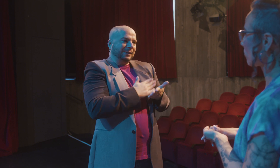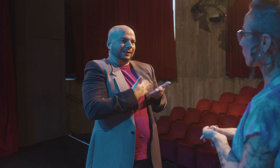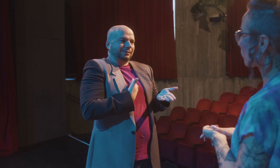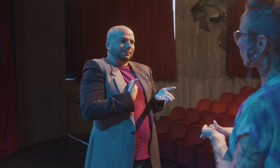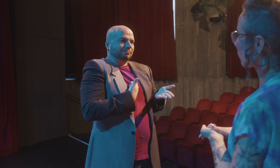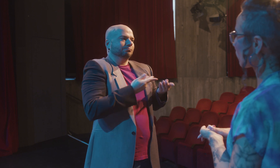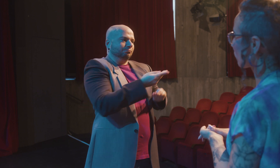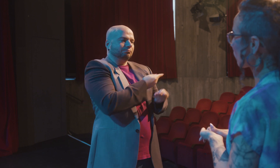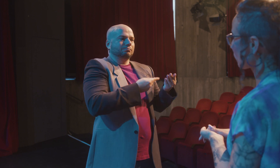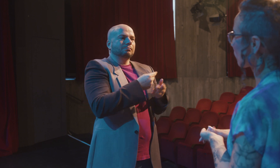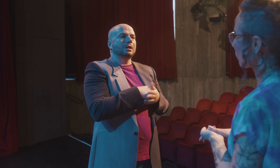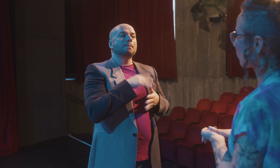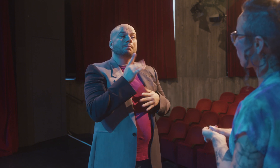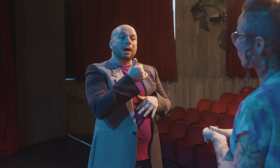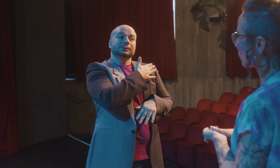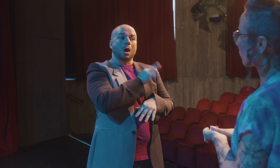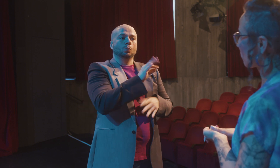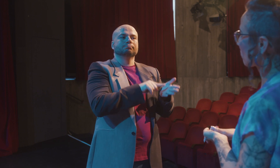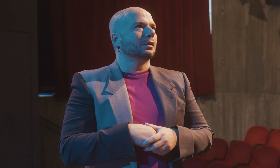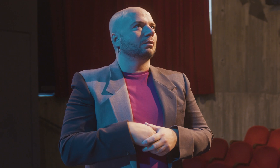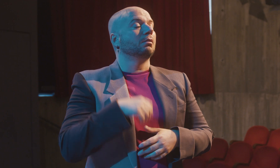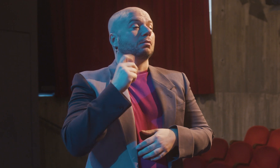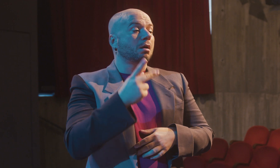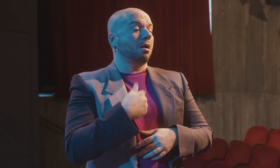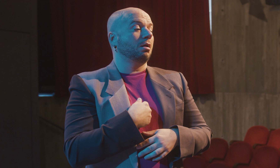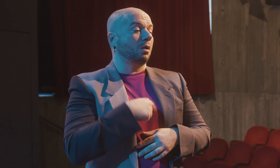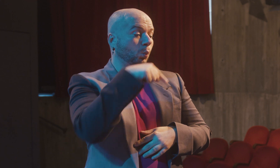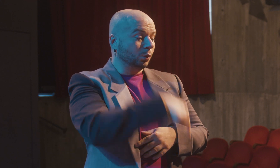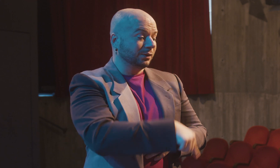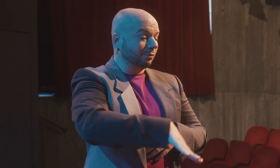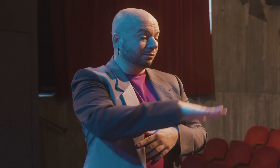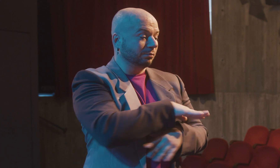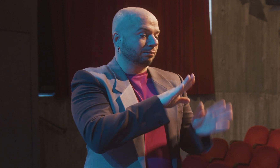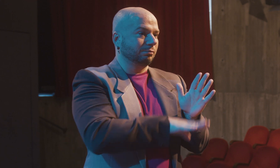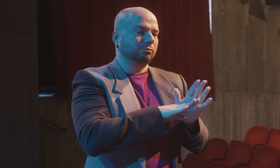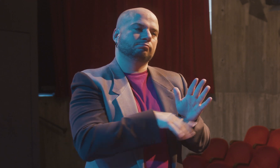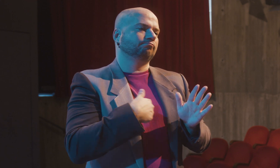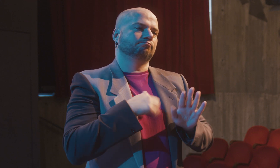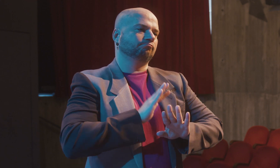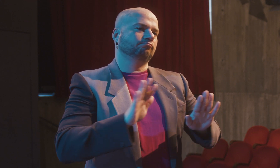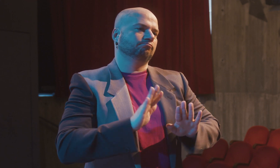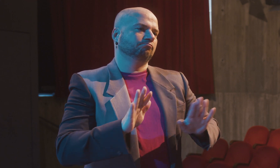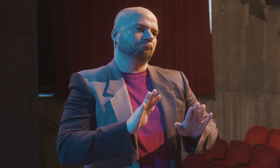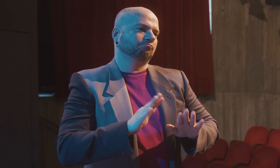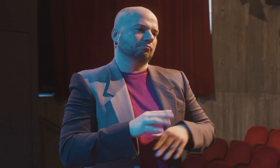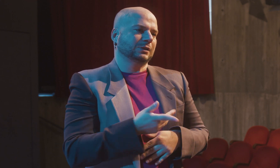In dem Sinne darf ich das als Behinderter auch. Nur nach unten werte ich in meinen Witzen nicht ab.